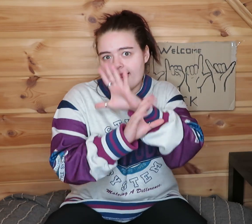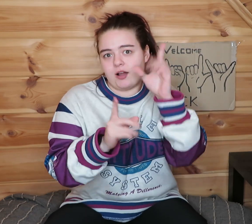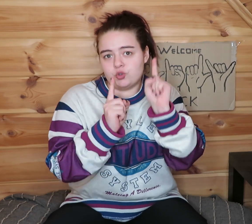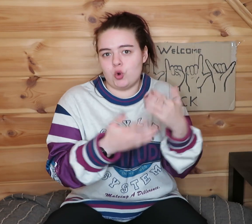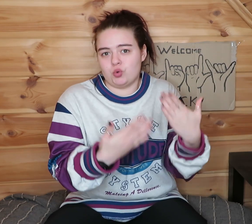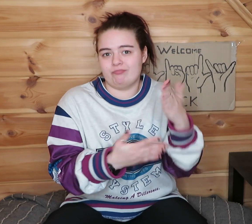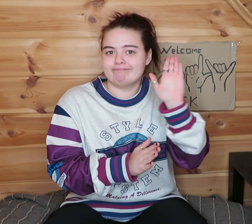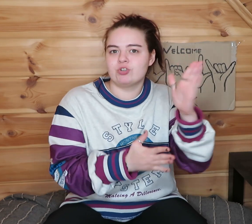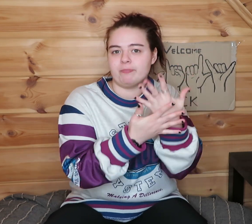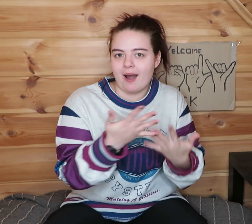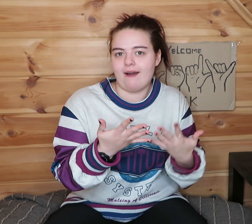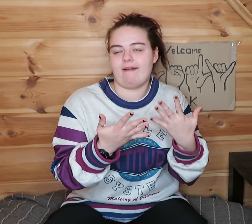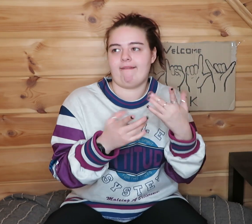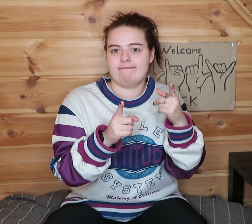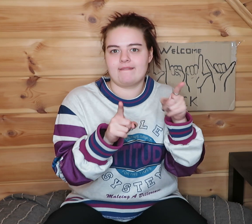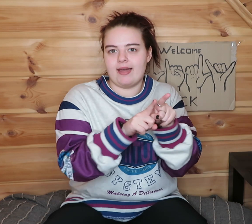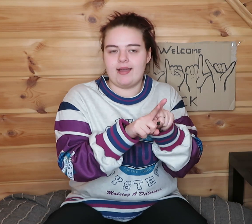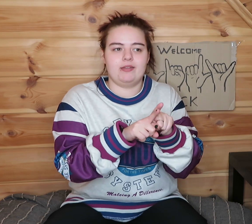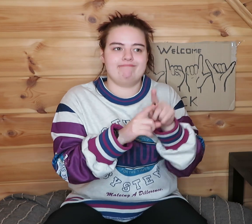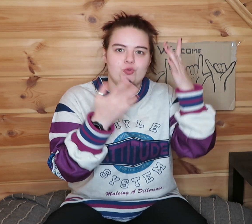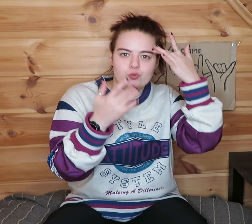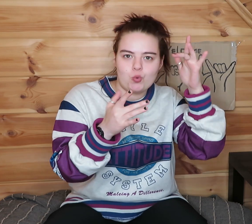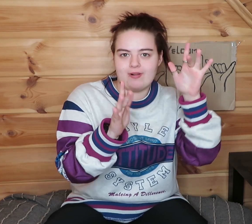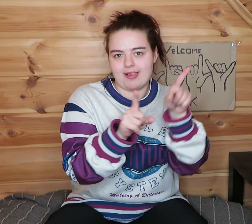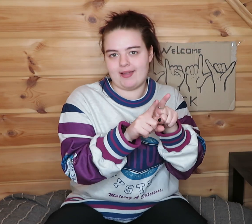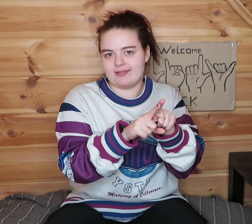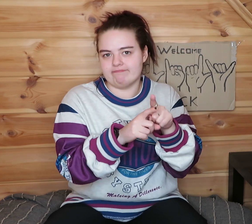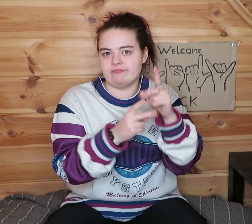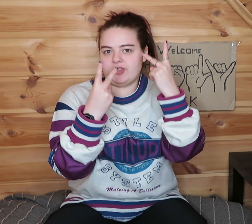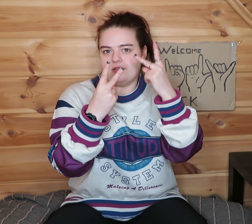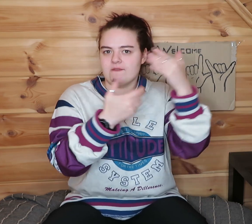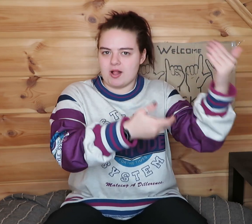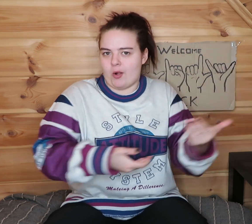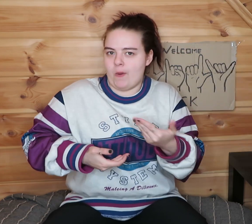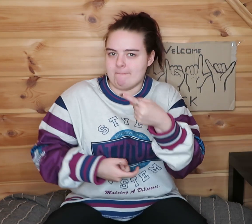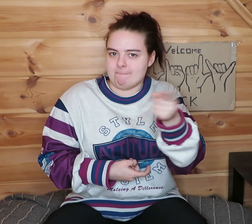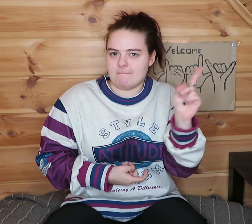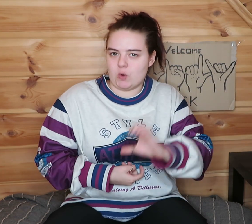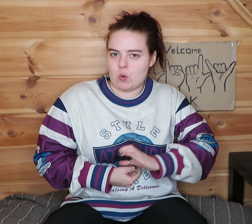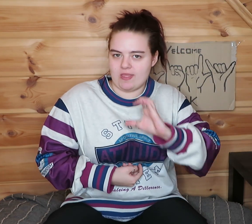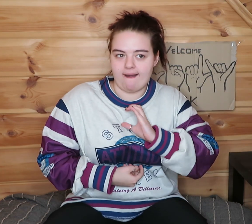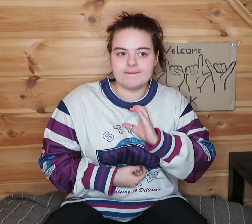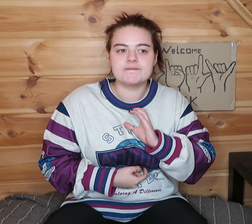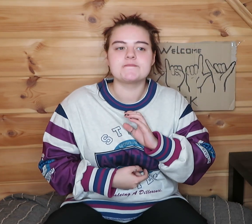Soll auch so sein. Immerhin ist es auch ihre Sprache und Kultur. Es ist wichtig, dass diese willkommen sind.